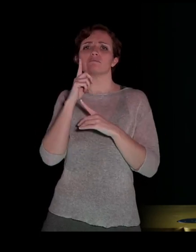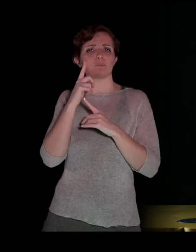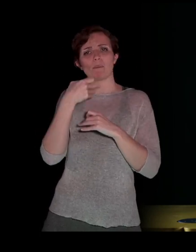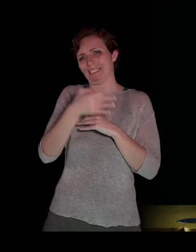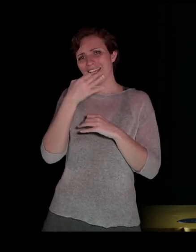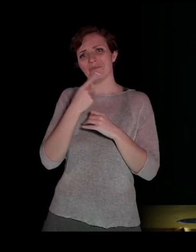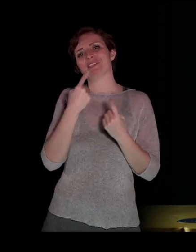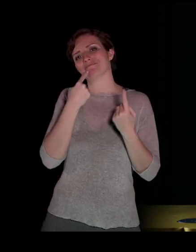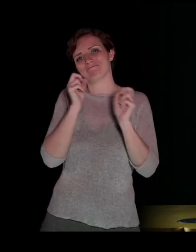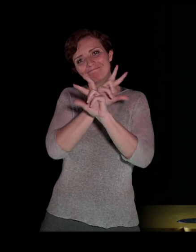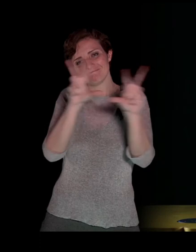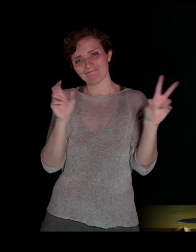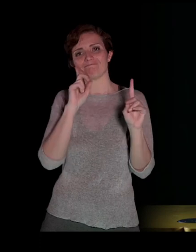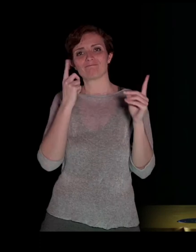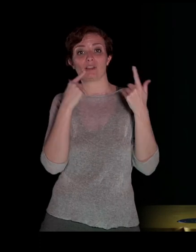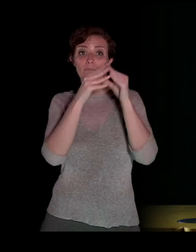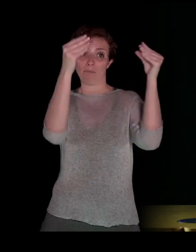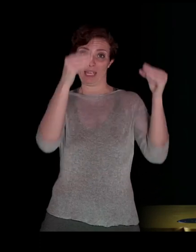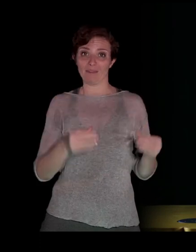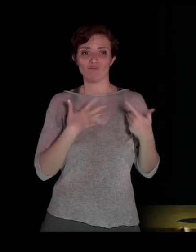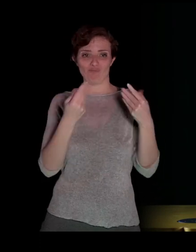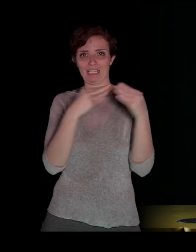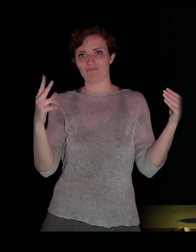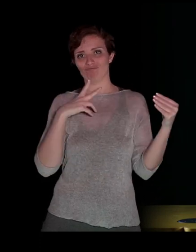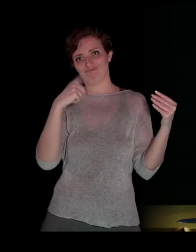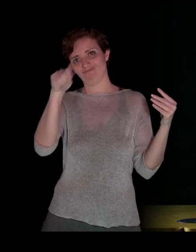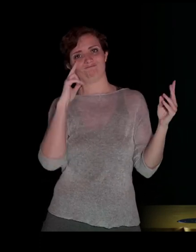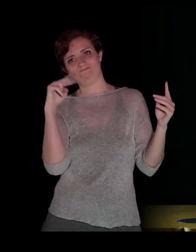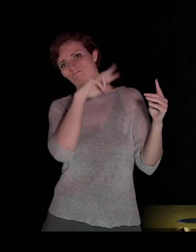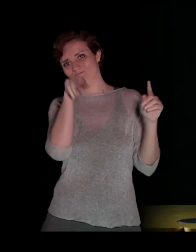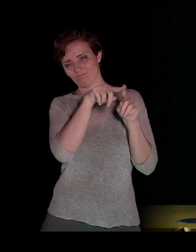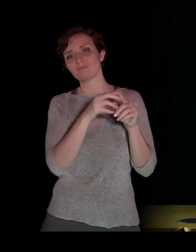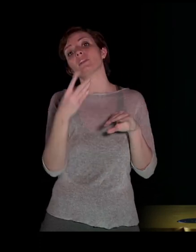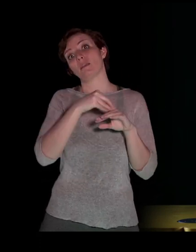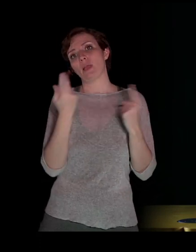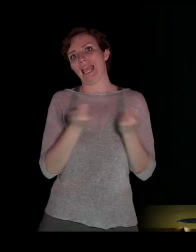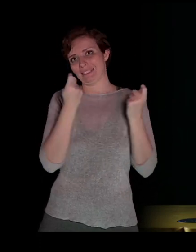a consultare tutto il materiale in piattaforma, e soprattutto a fare gli esercizi inclusi.